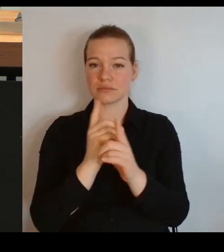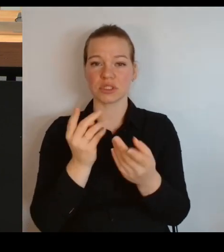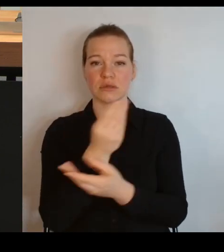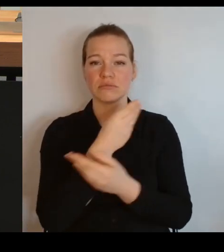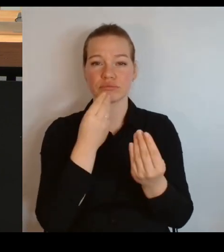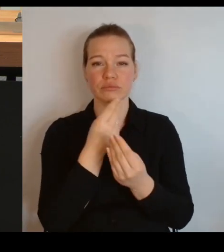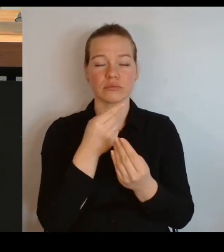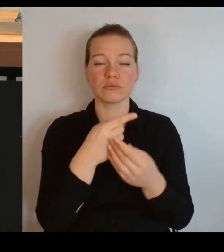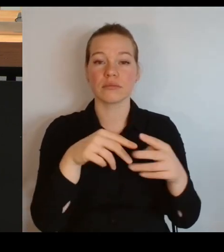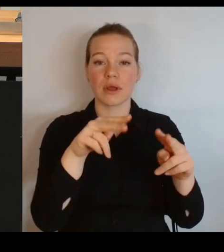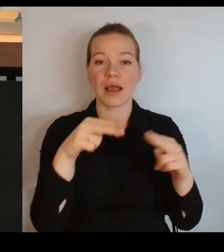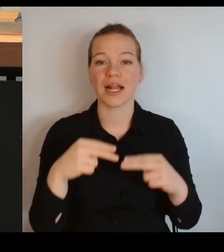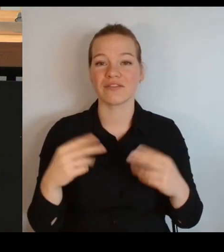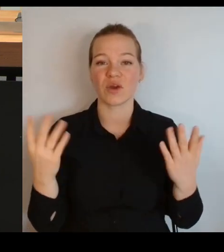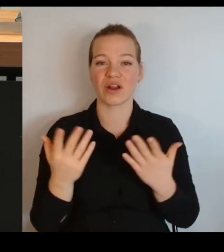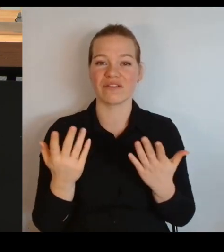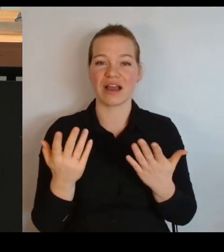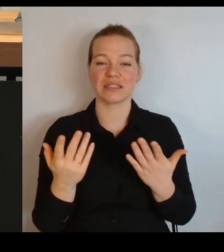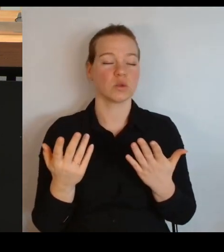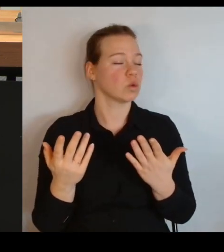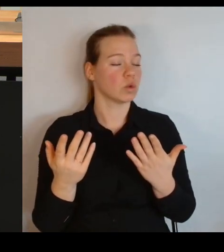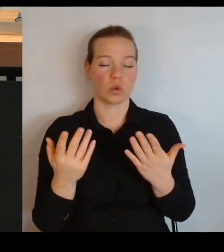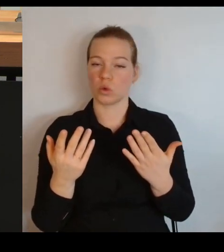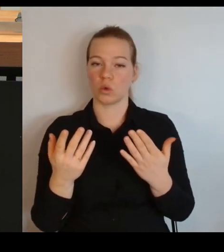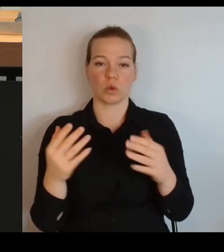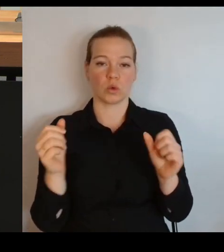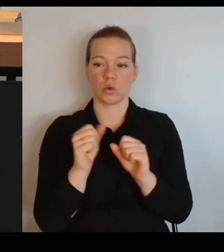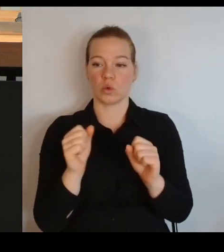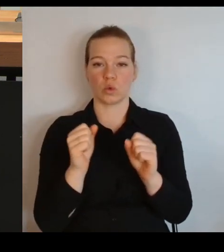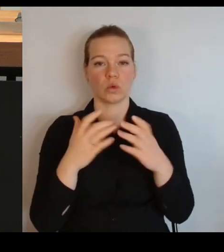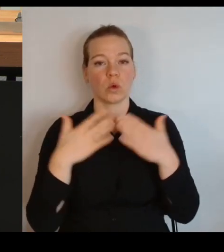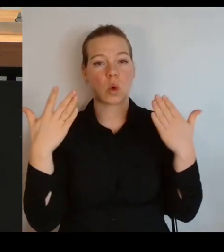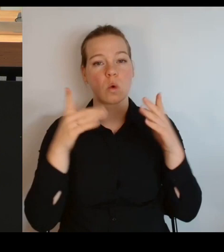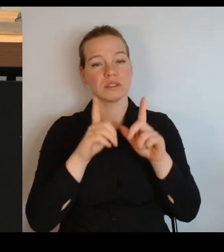Diese Bugwelle führt dazu, dass wenn es neue Kolleginnen gibt wir